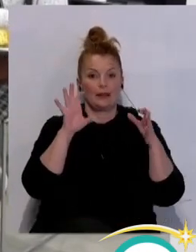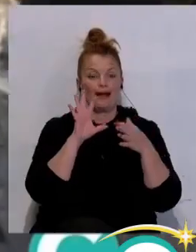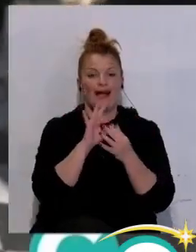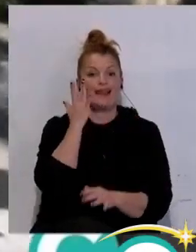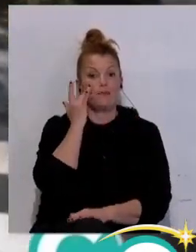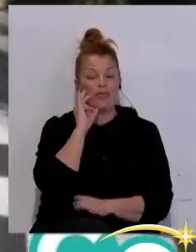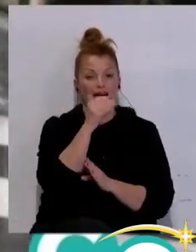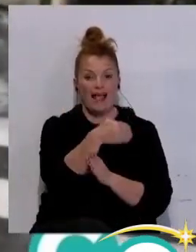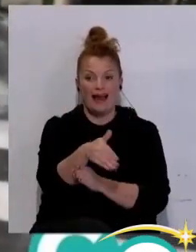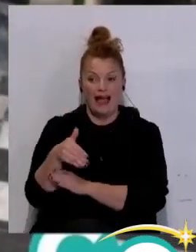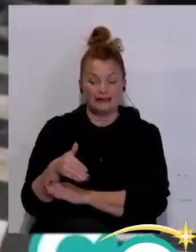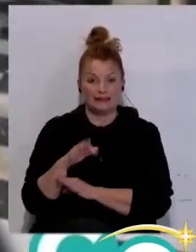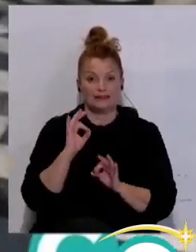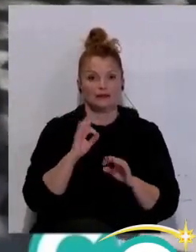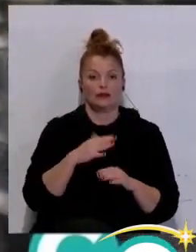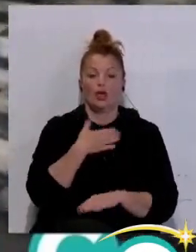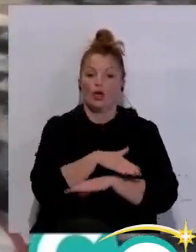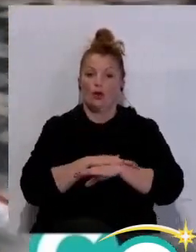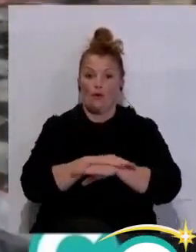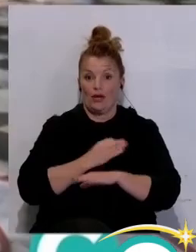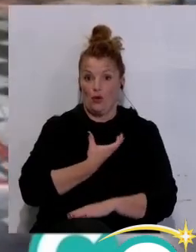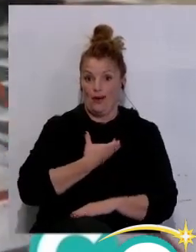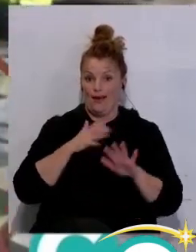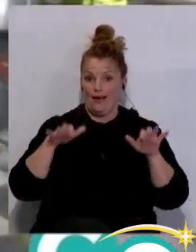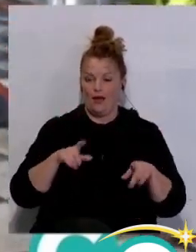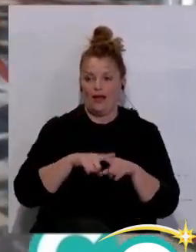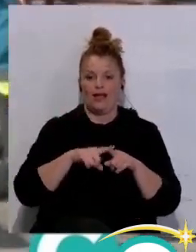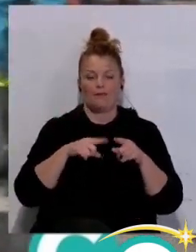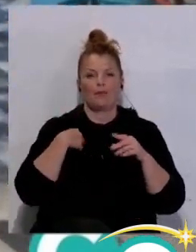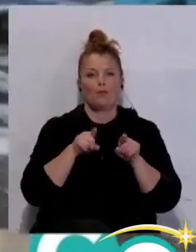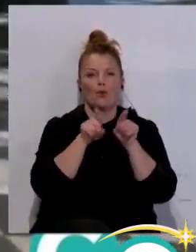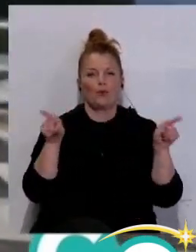calles recordar que el gobierno municipal ha eliminado los balde manuales sumando nueva